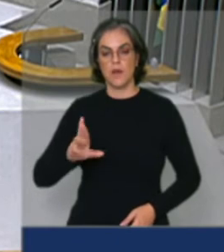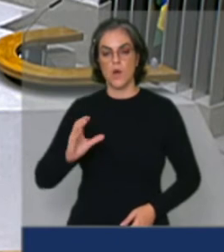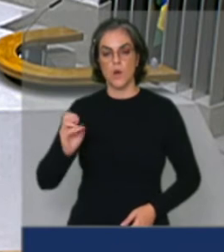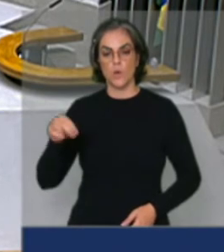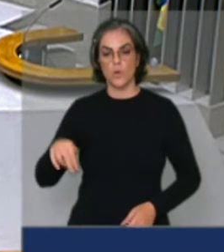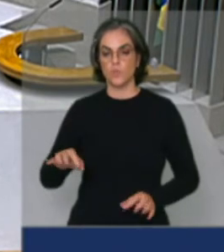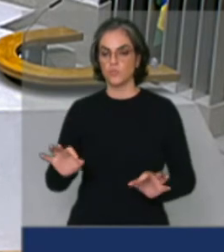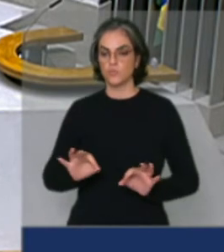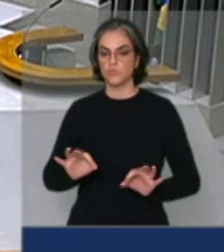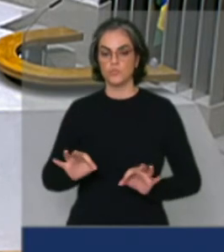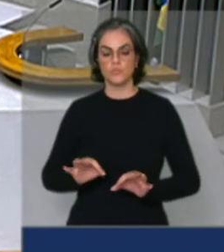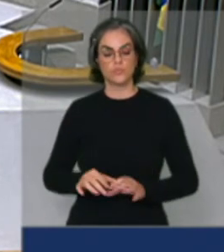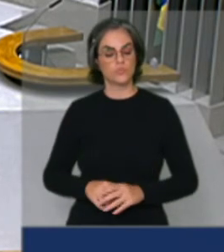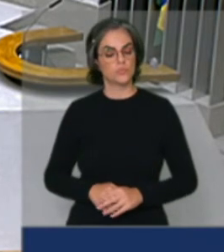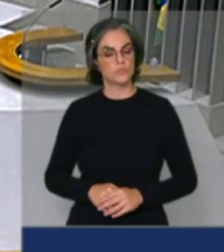ESTÁ NO SISTEMA. ESTÁ NO